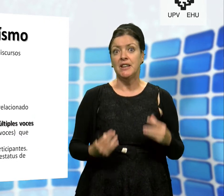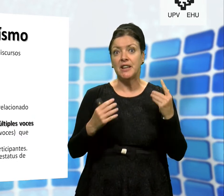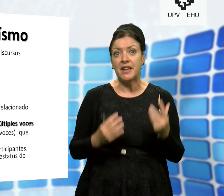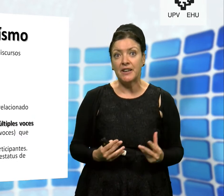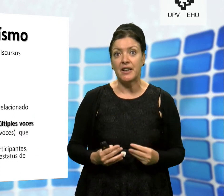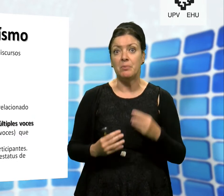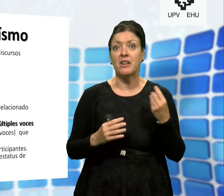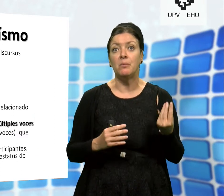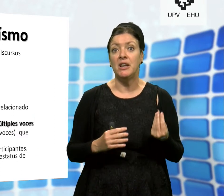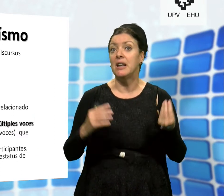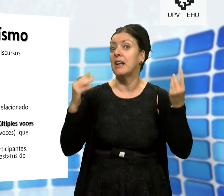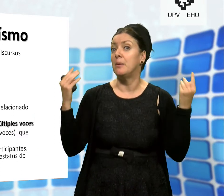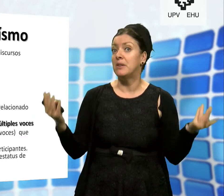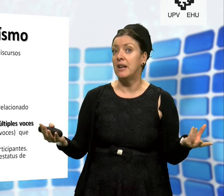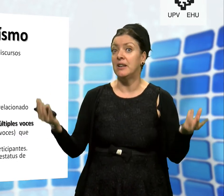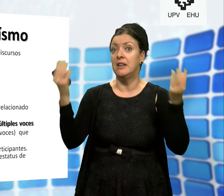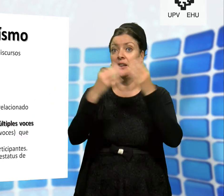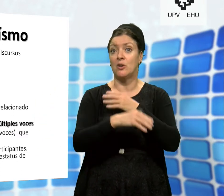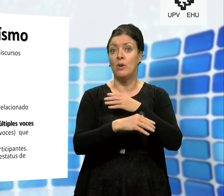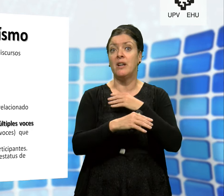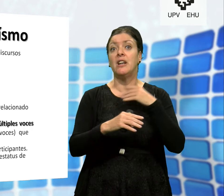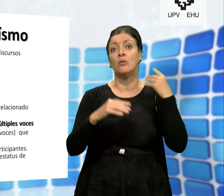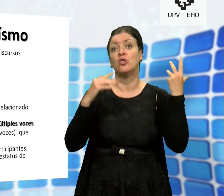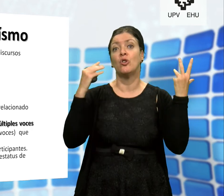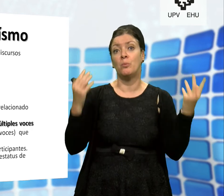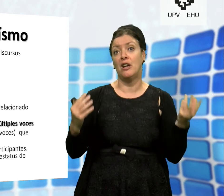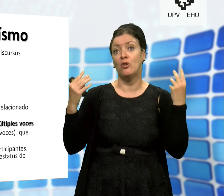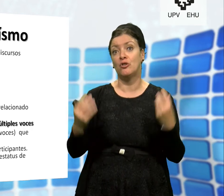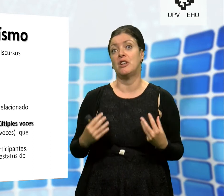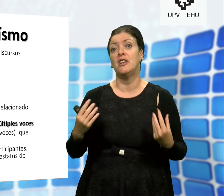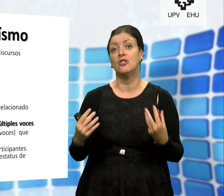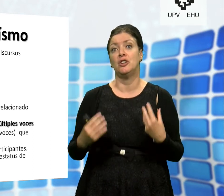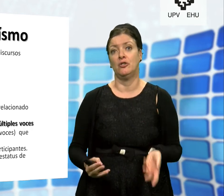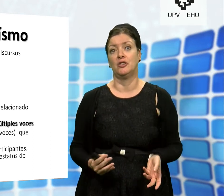Se trata de percibir, aceptar, interactuar e incluso incorporar otros acentos y tonos.